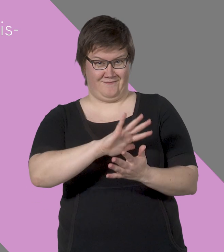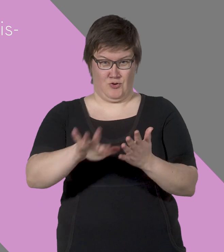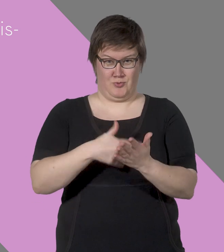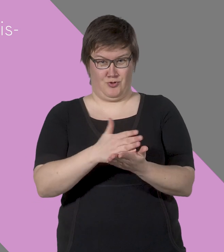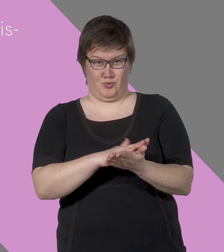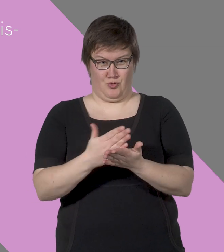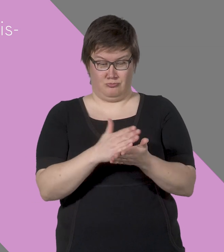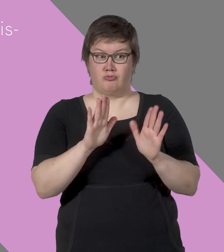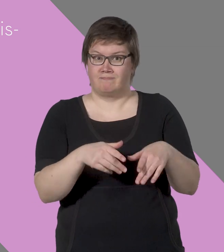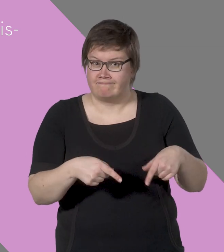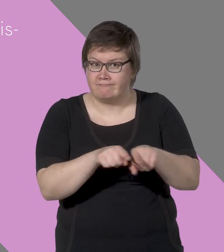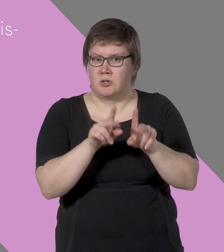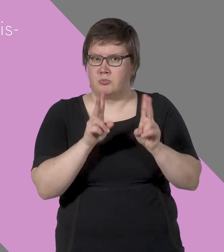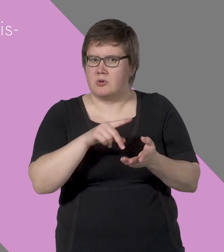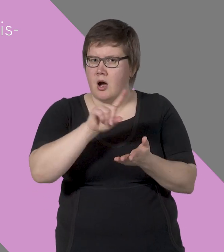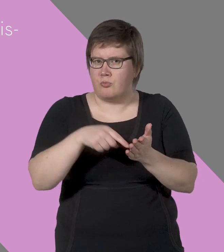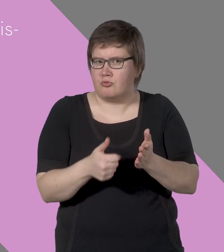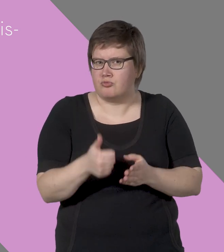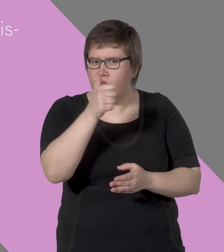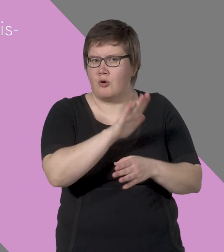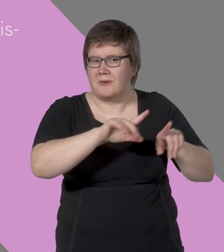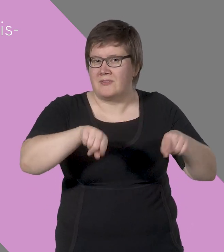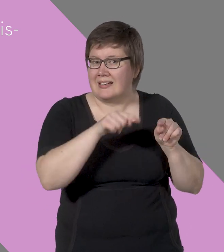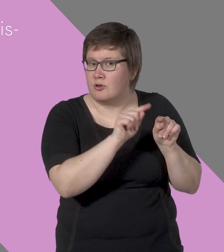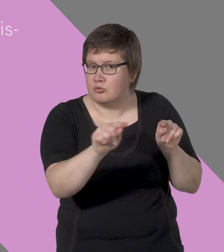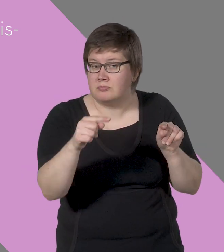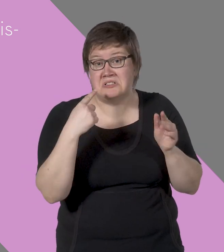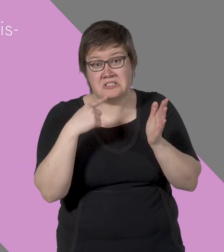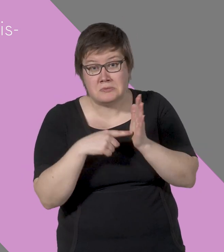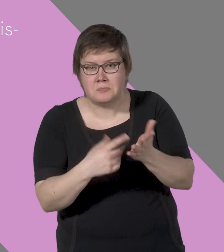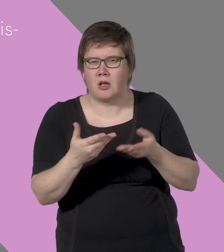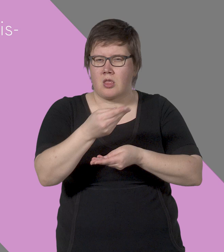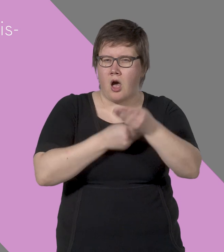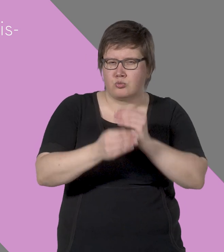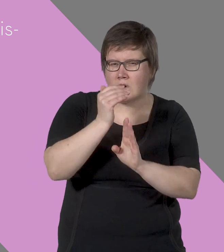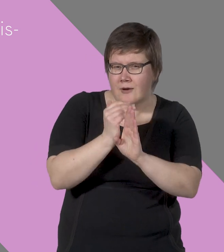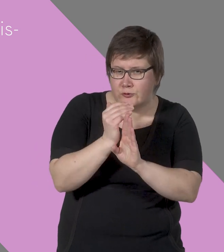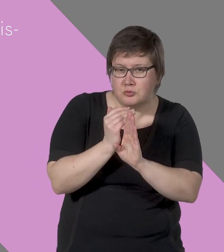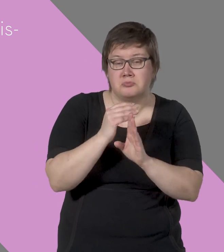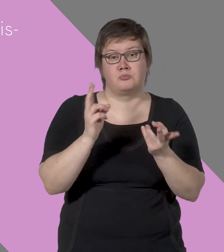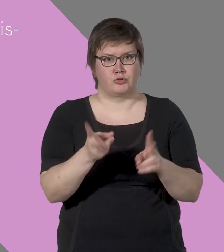Viittomakielen tulkkausta käytetään myös kaupunginjohtajan videoilla, - kuten esimerkiksi talousarvion esittelyvideoilla -